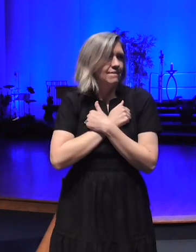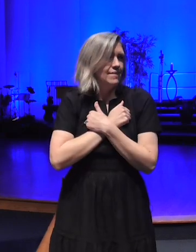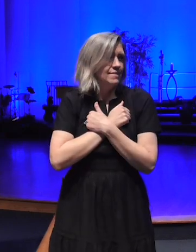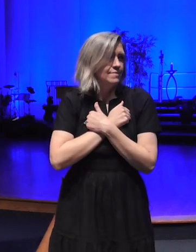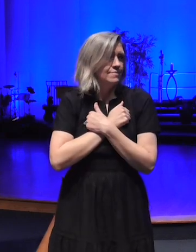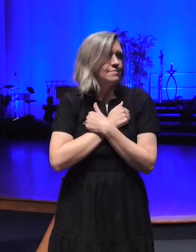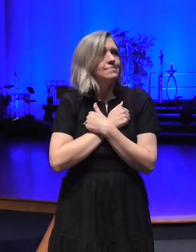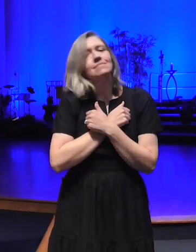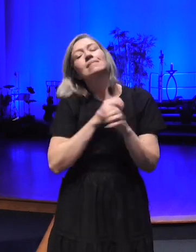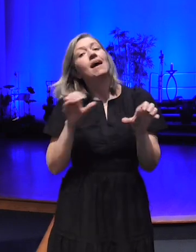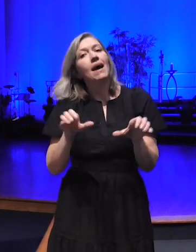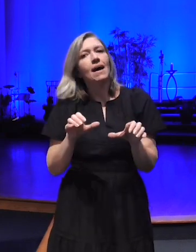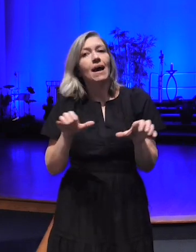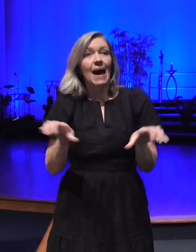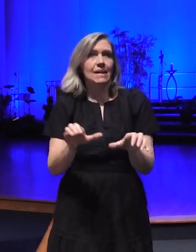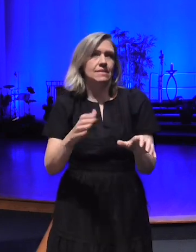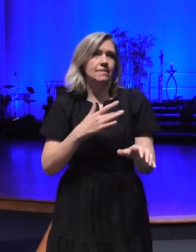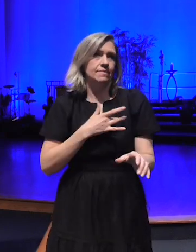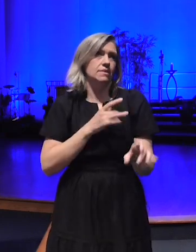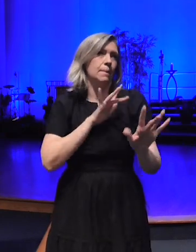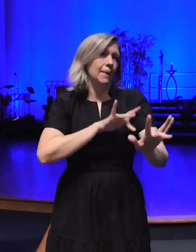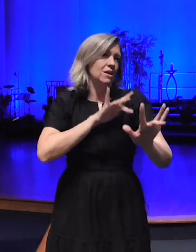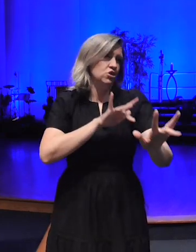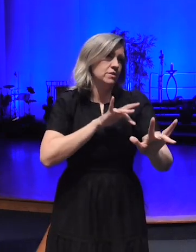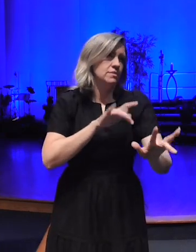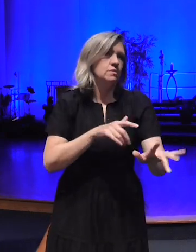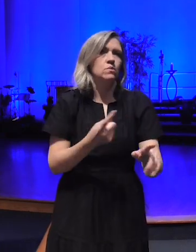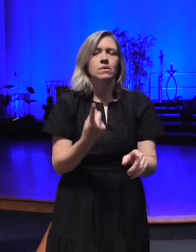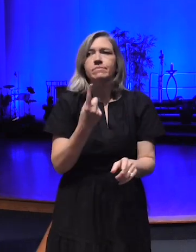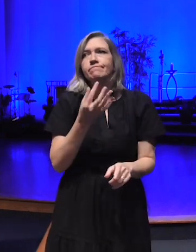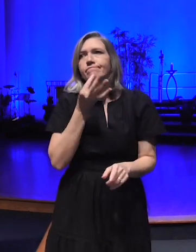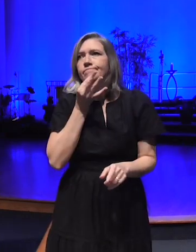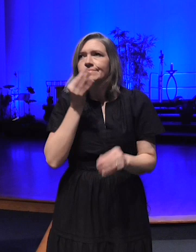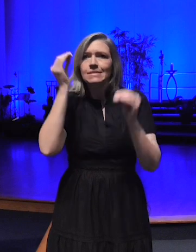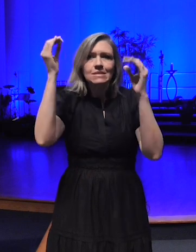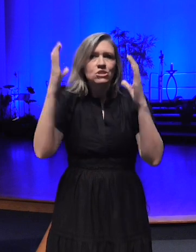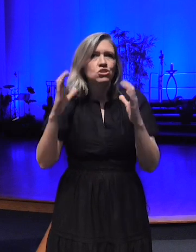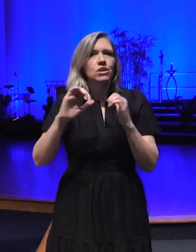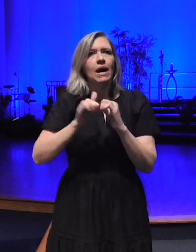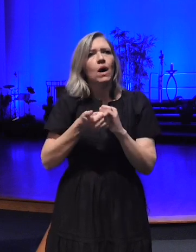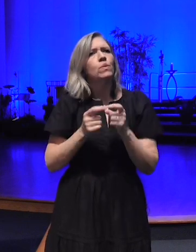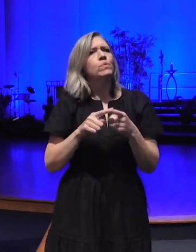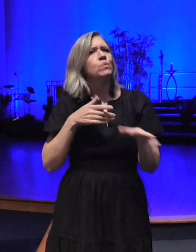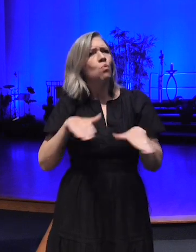es uno de los mejores maestros sobre cómo caminar en este planeta. en medio de todos los moretones y los